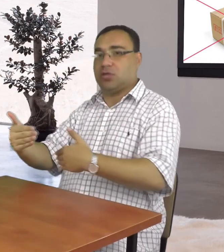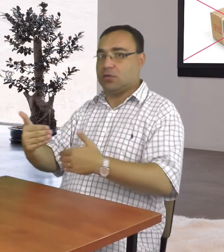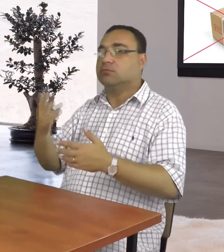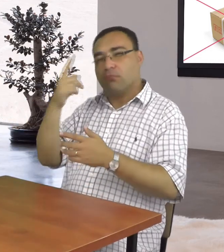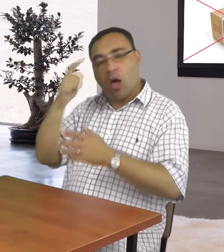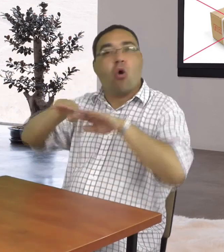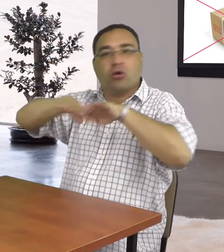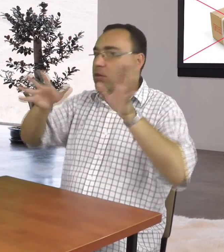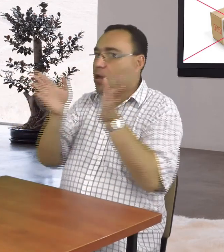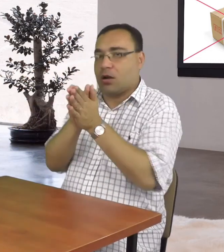Czyli lepiej osobno wysyłać